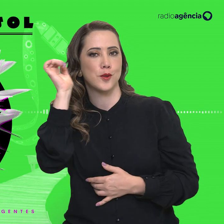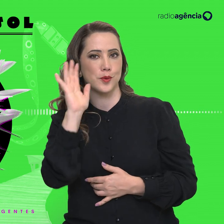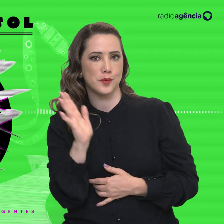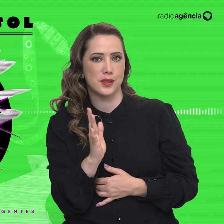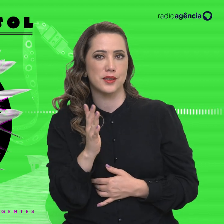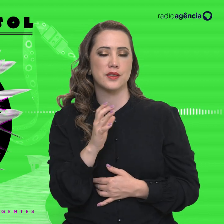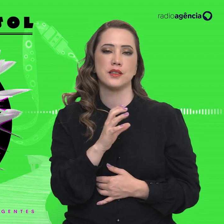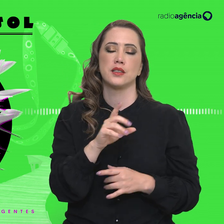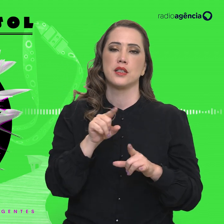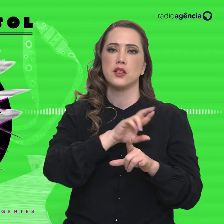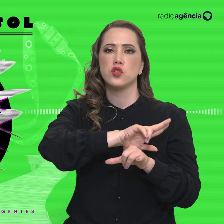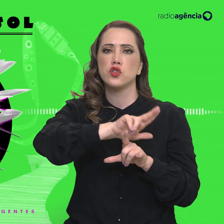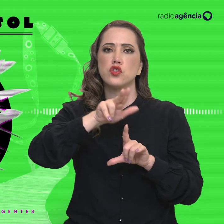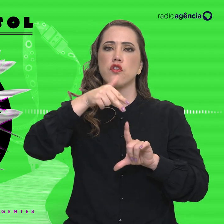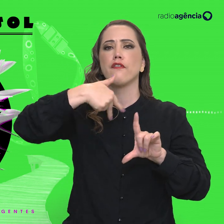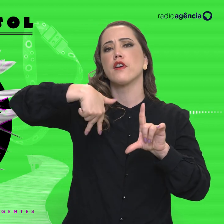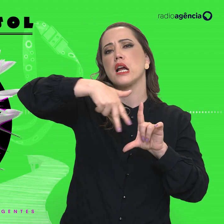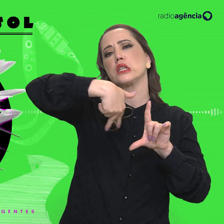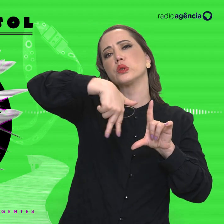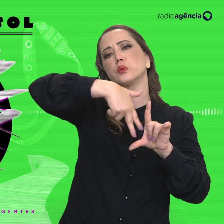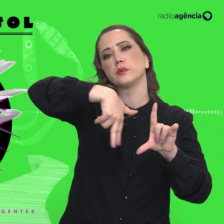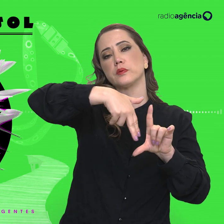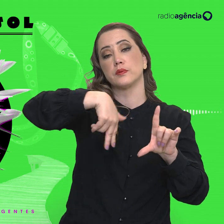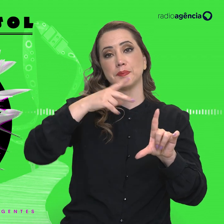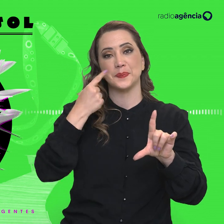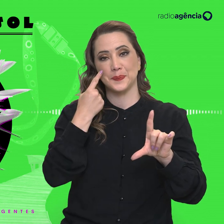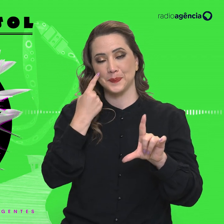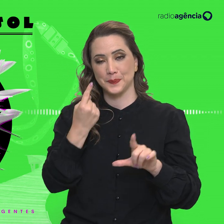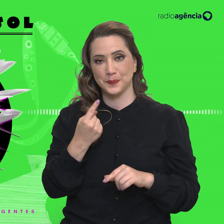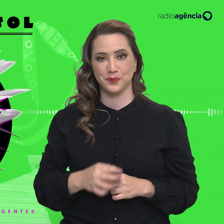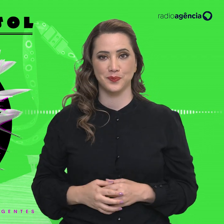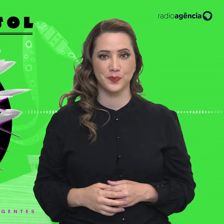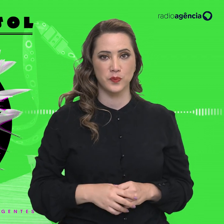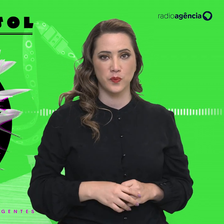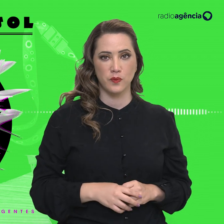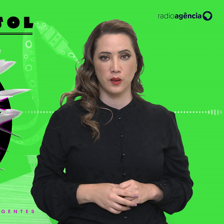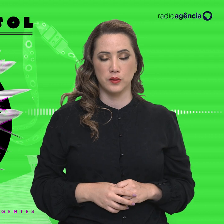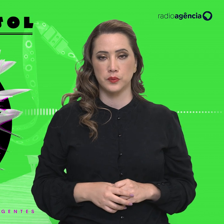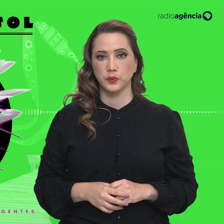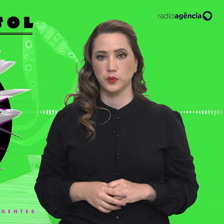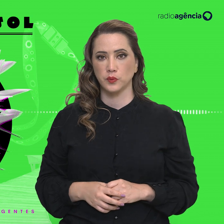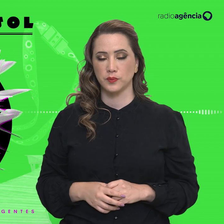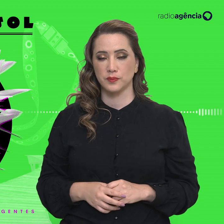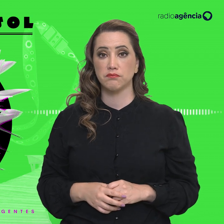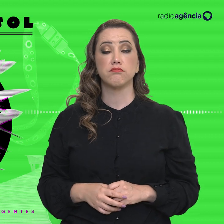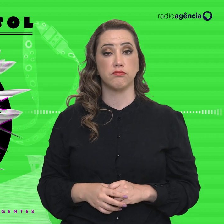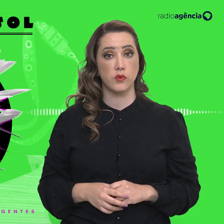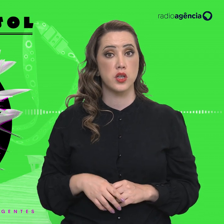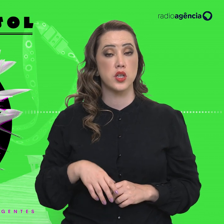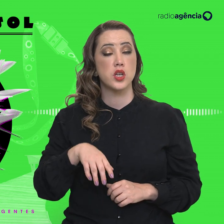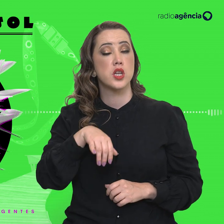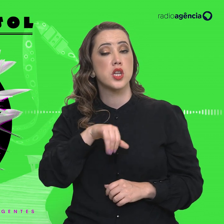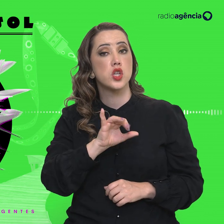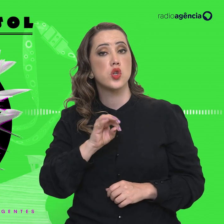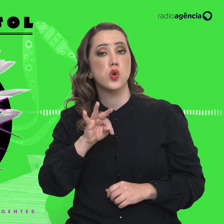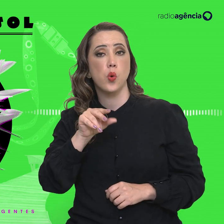[mudando o canal da tv] 🎶 [Voz brasileira do Coby em One Piece] Tá brincando, o rei dos piratas é a pessoa que domina e manda no mundo todo. [Patrícia] …do Yuta em Jujutsu Kaisen,